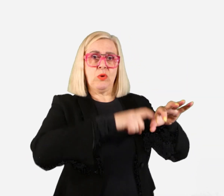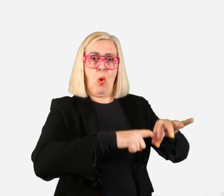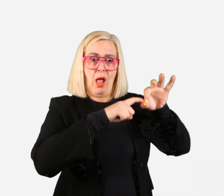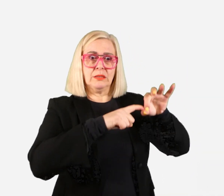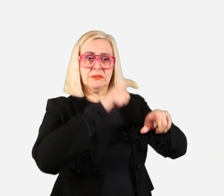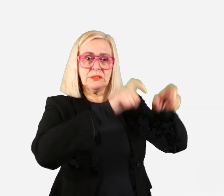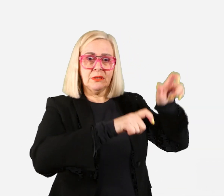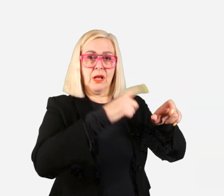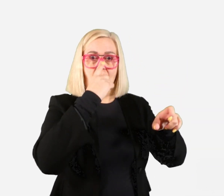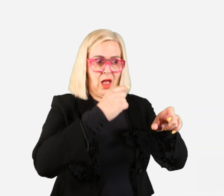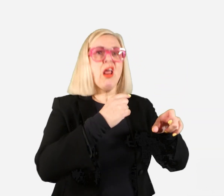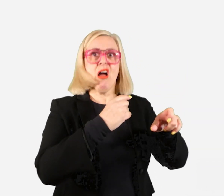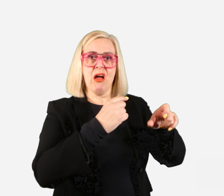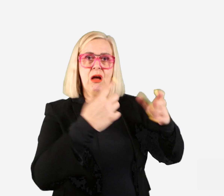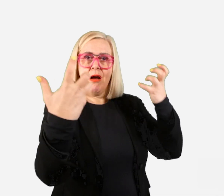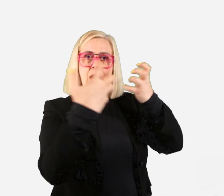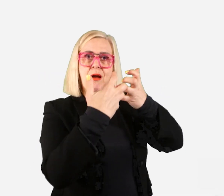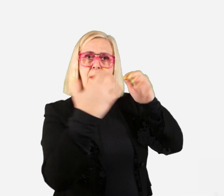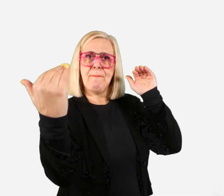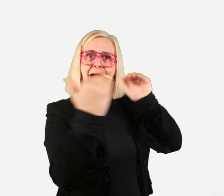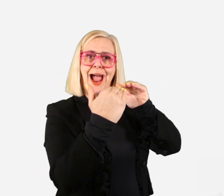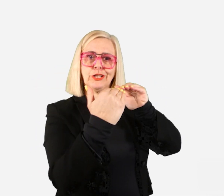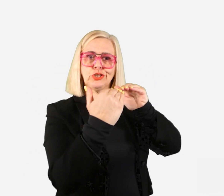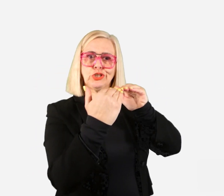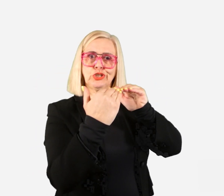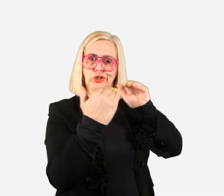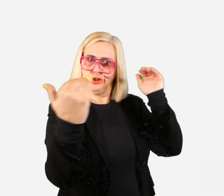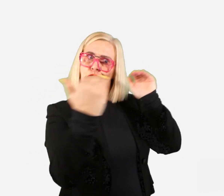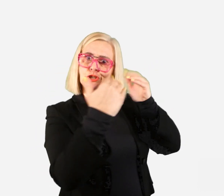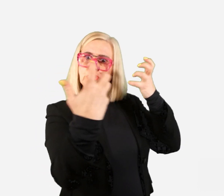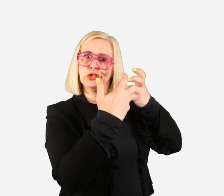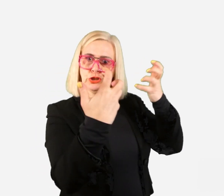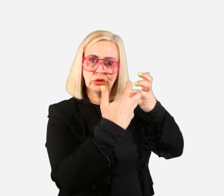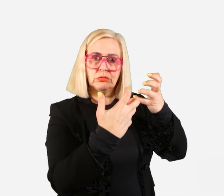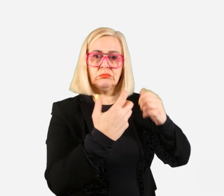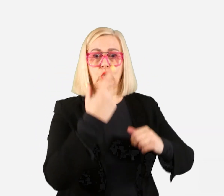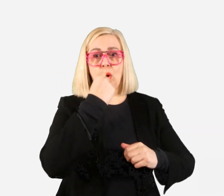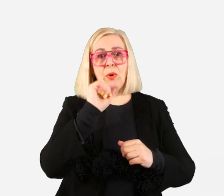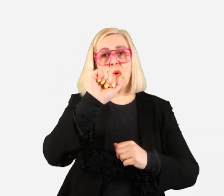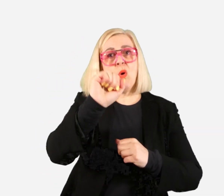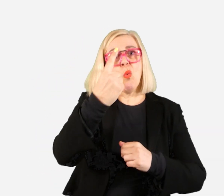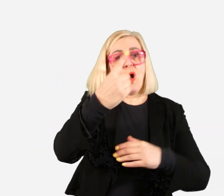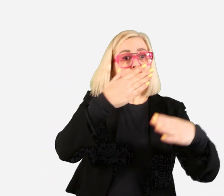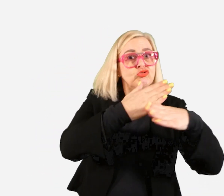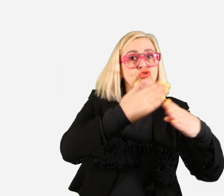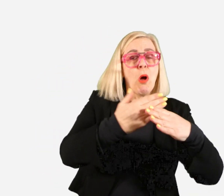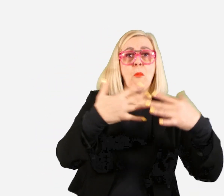Mae gennym lawer o ymgeiswyr o safon a gallwn helpu i ddod o hyd i'r rhai sy’n iawn i chi